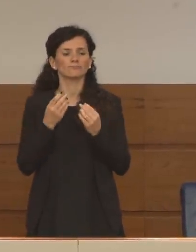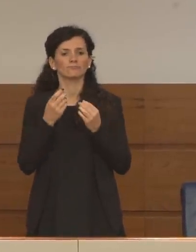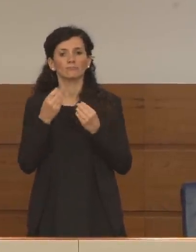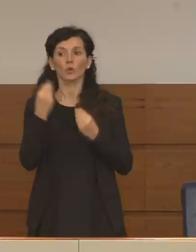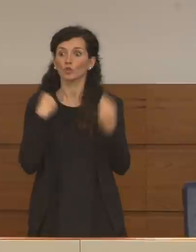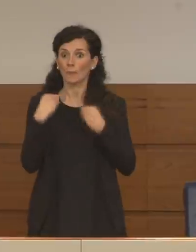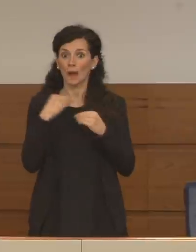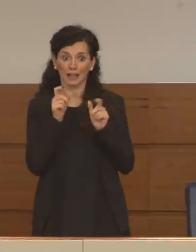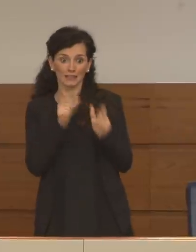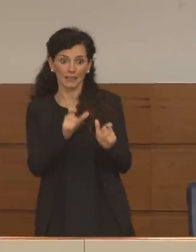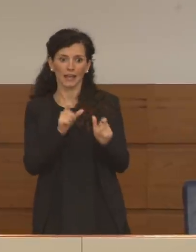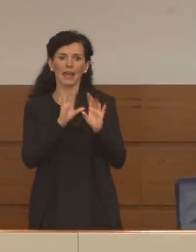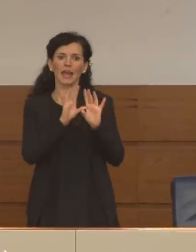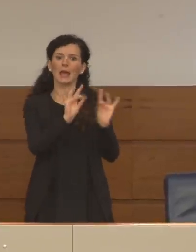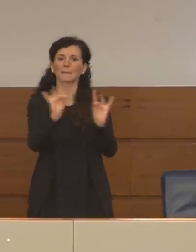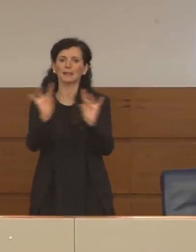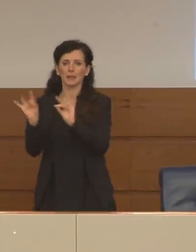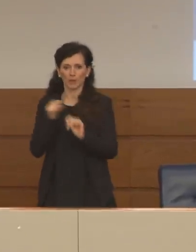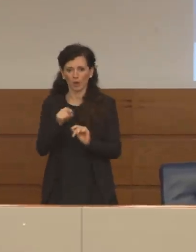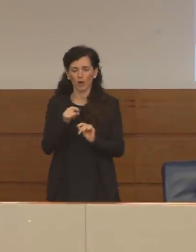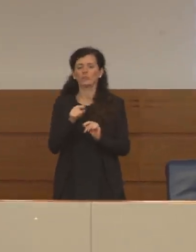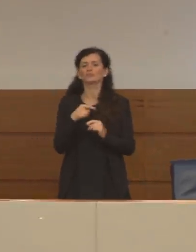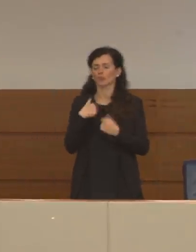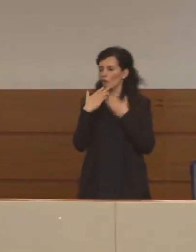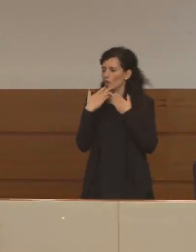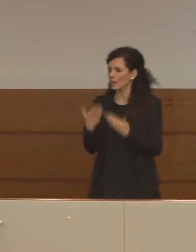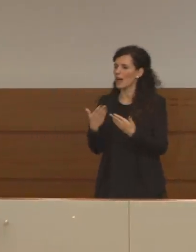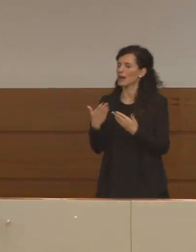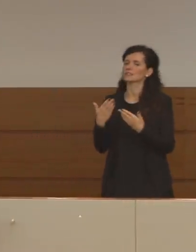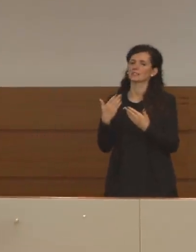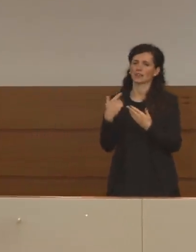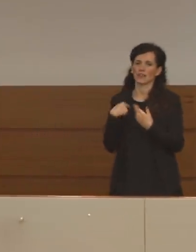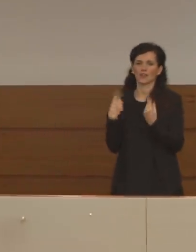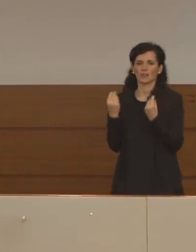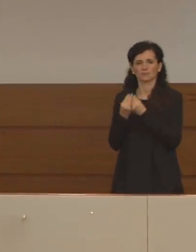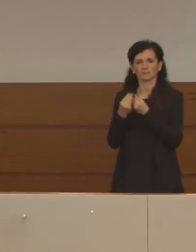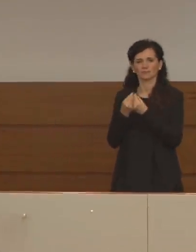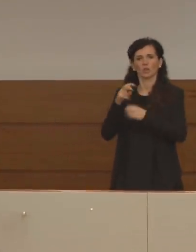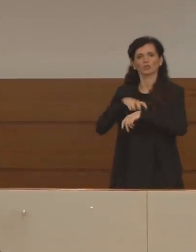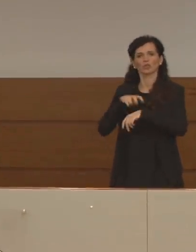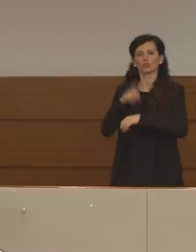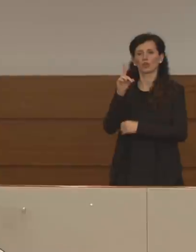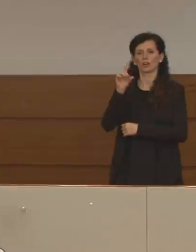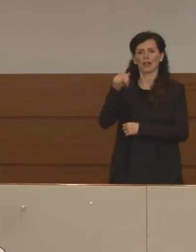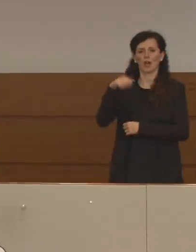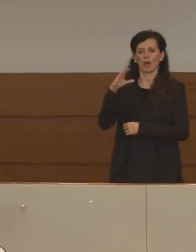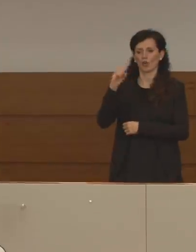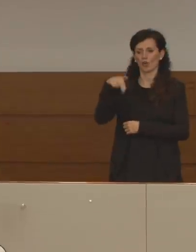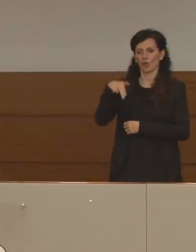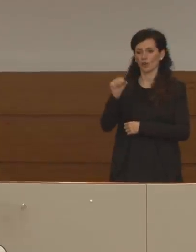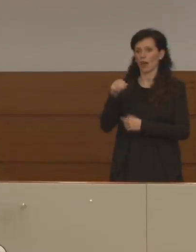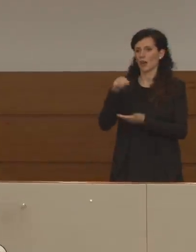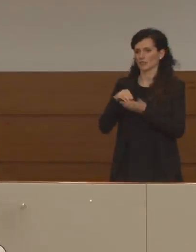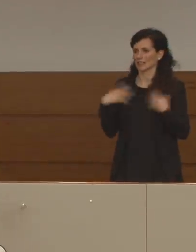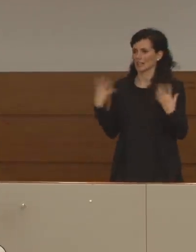epidemiologico ringrazio il dottor D'Ancona di essere qui con noi.